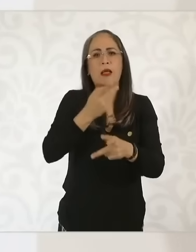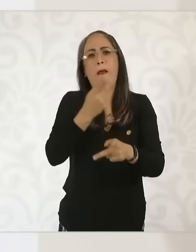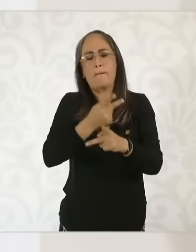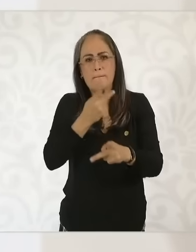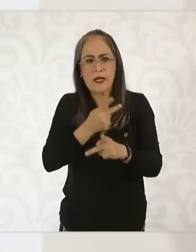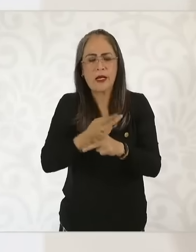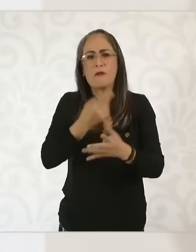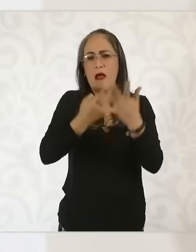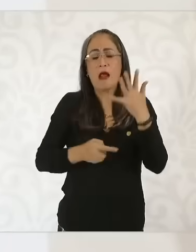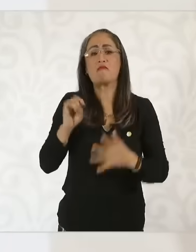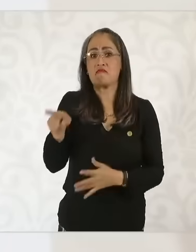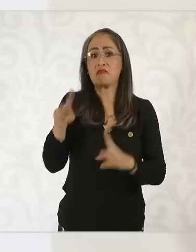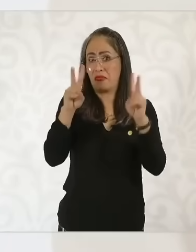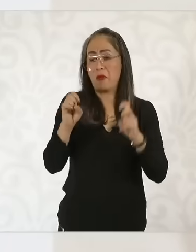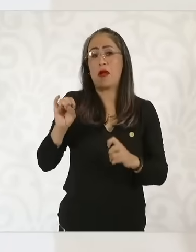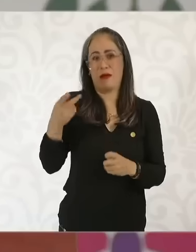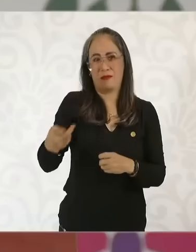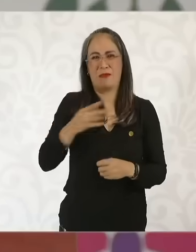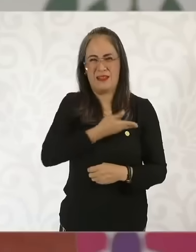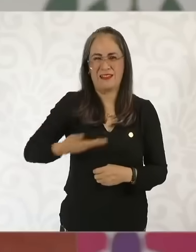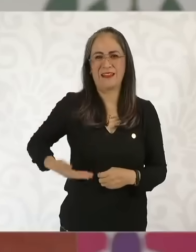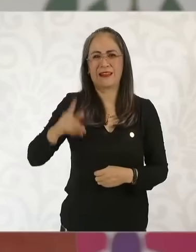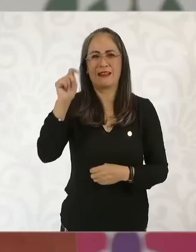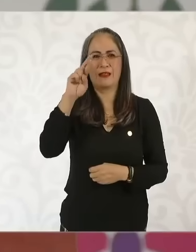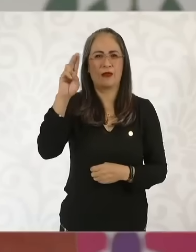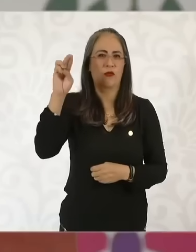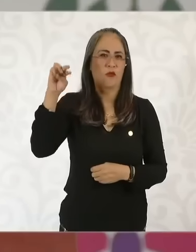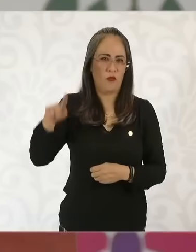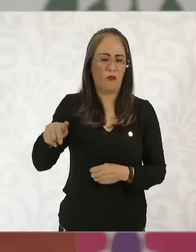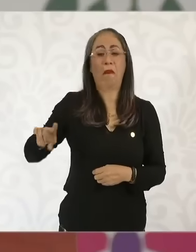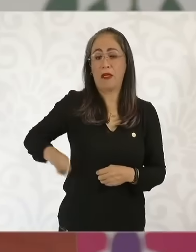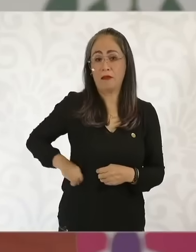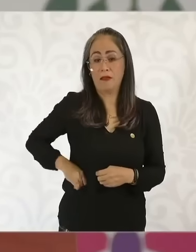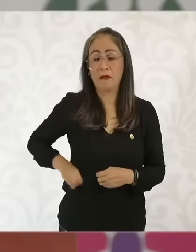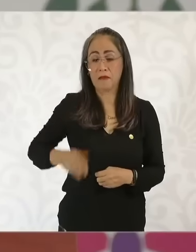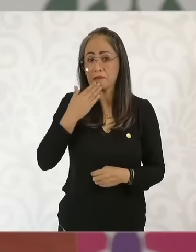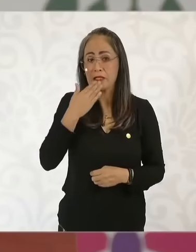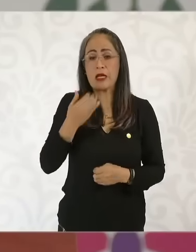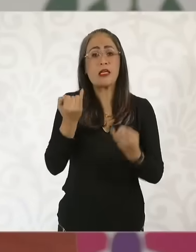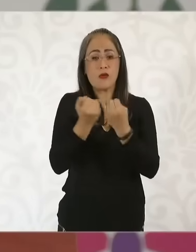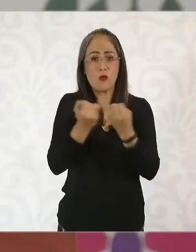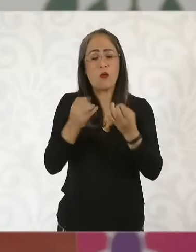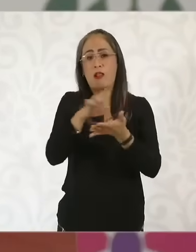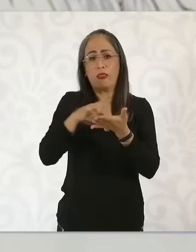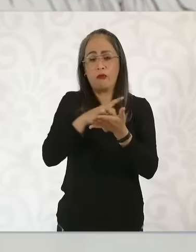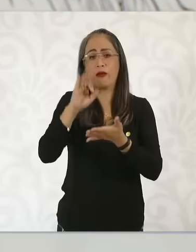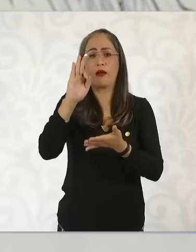mucho y le dije que vamos ahora a una campaña no solo contra el consumo de fentanilos, sino